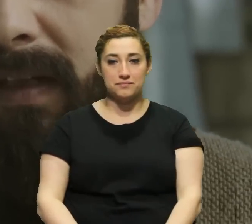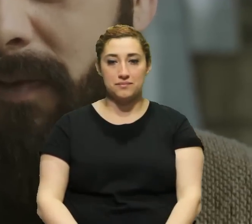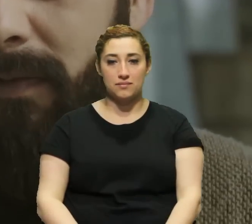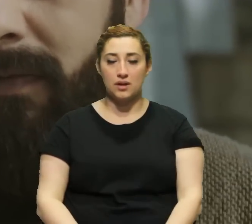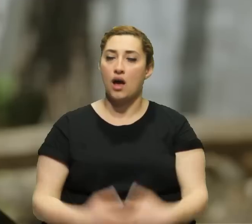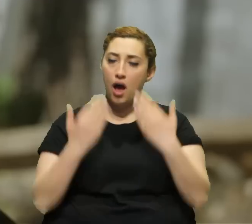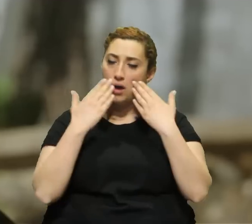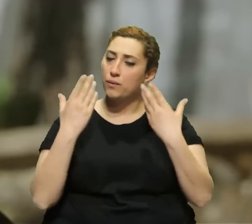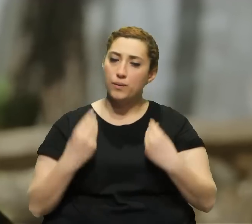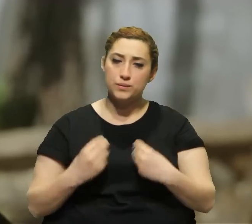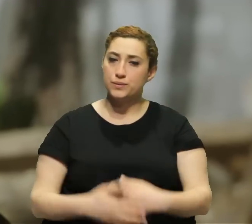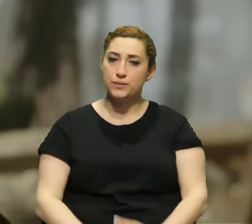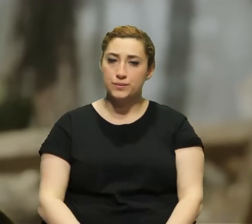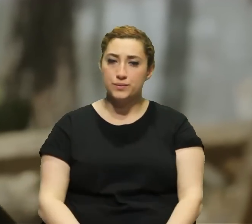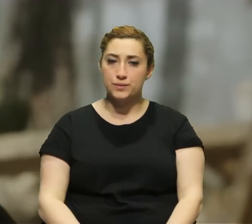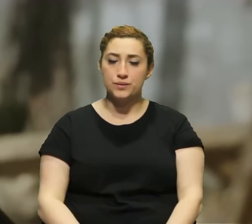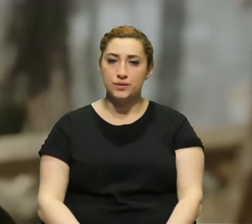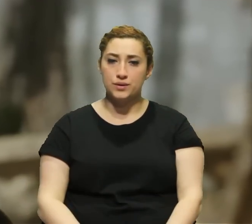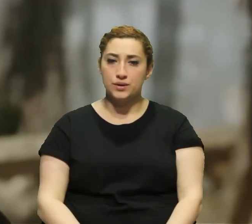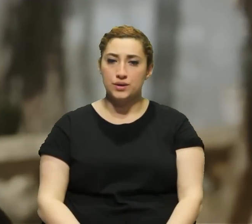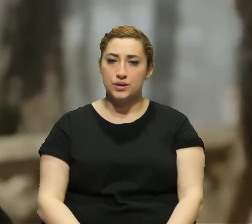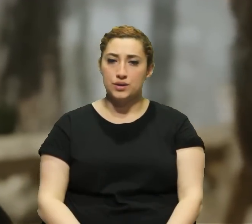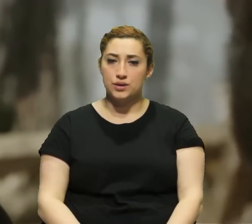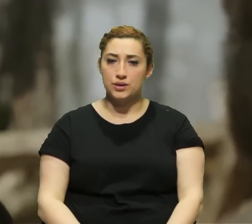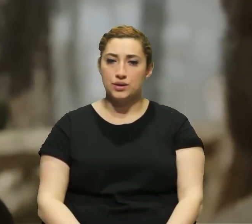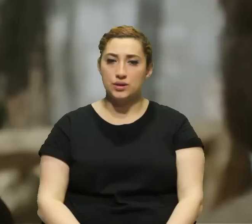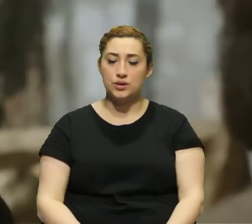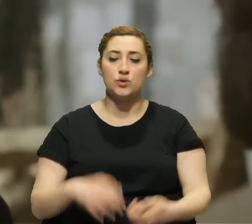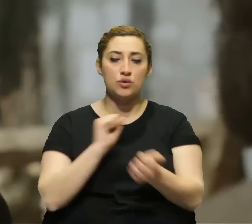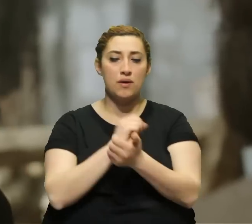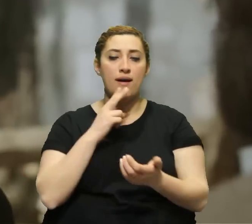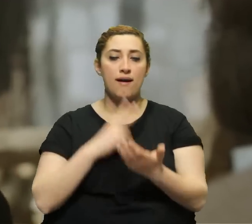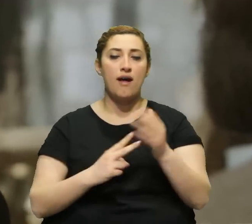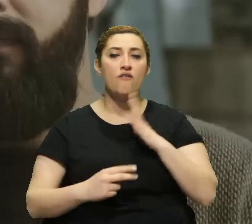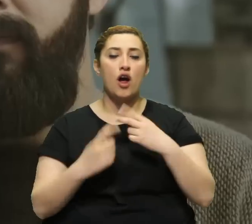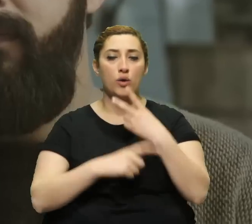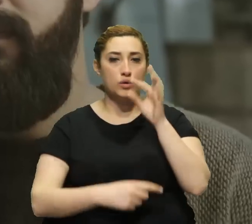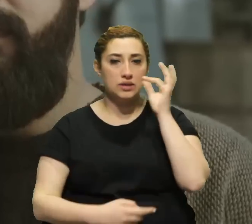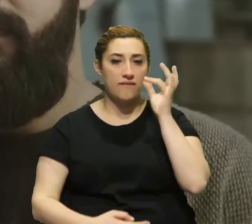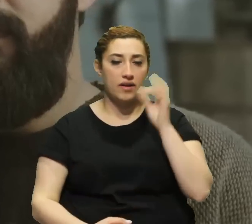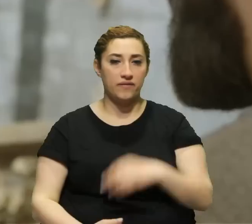Hayrolsun. Tutuklama kararı vardır Yunus Efendi.